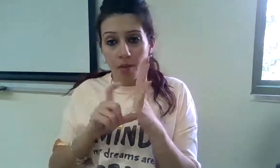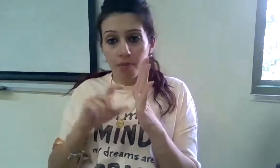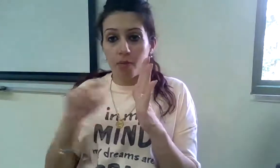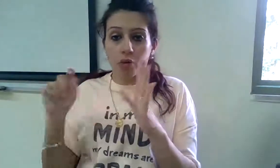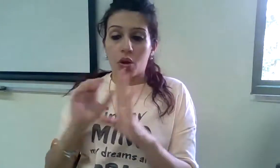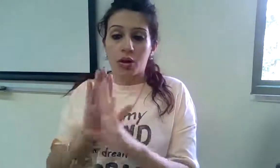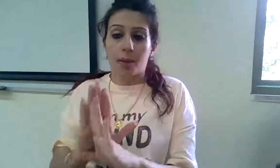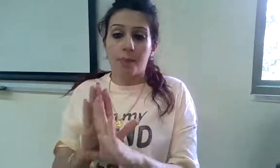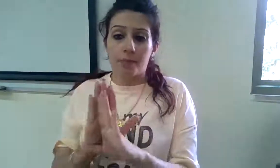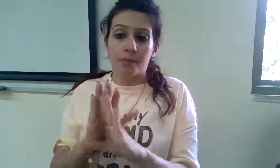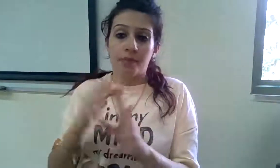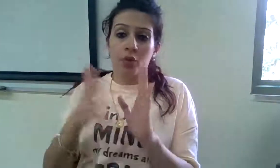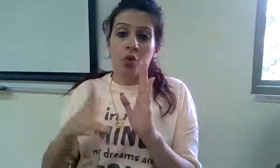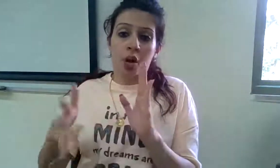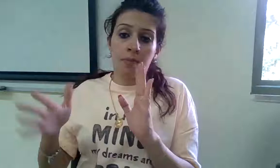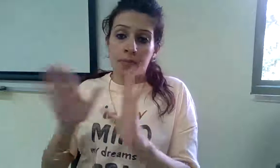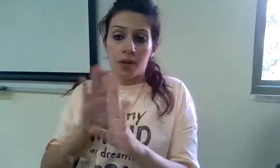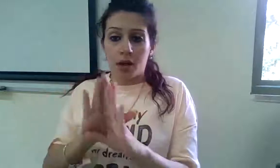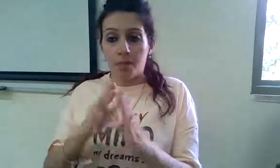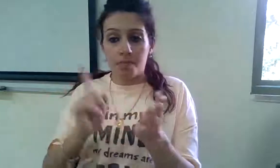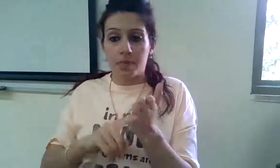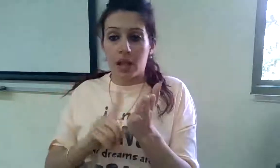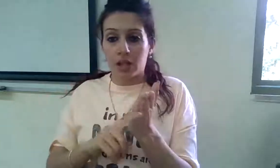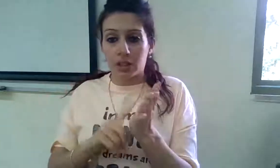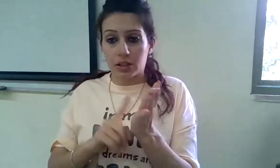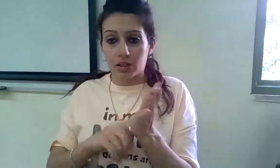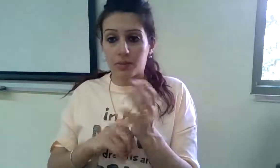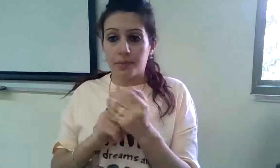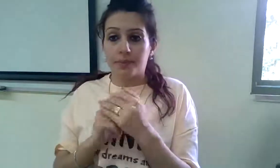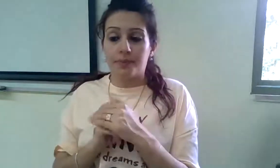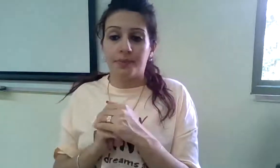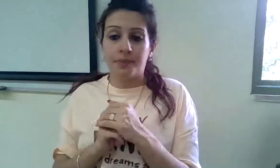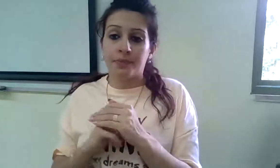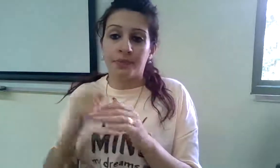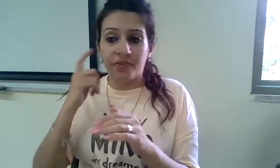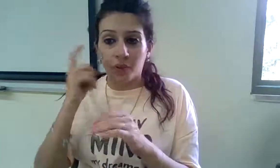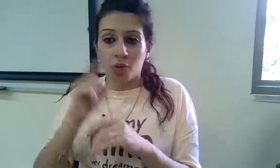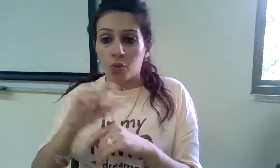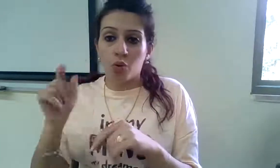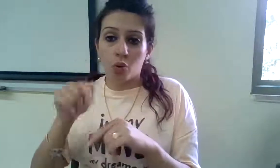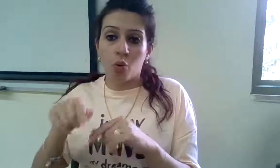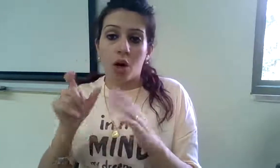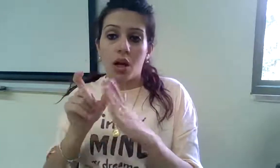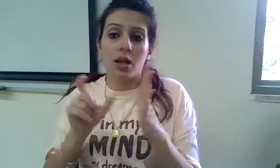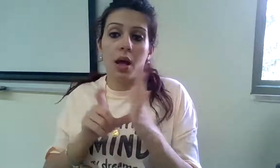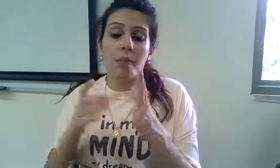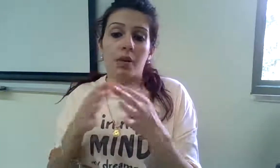خلال هذه الكارثة هذه, من المستحيل التفكير بمستوى الإنجاز الذي يجب أن يصل اليه الطفل ام لا